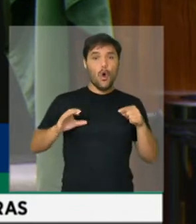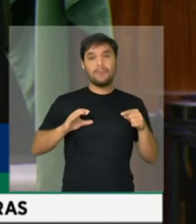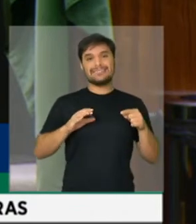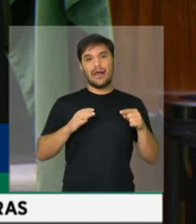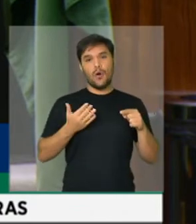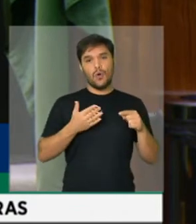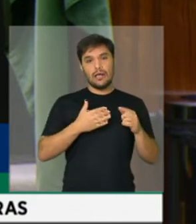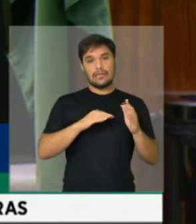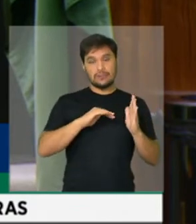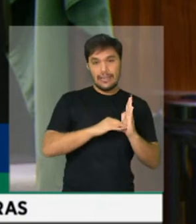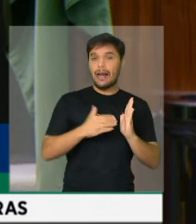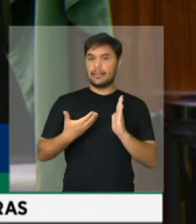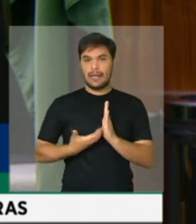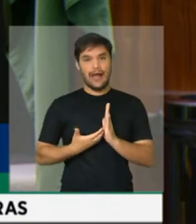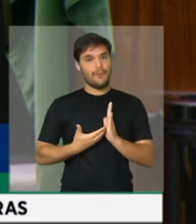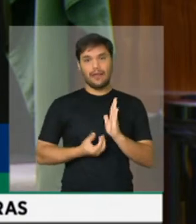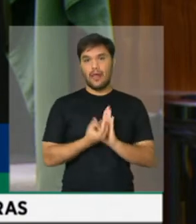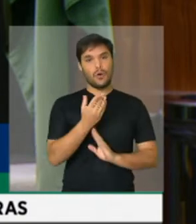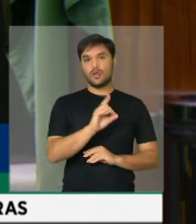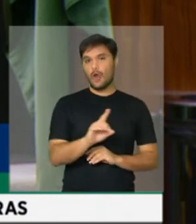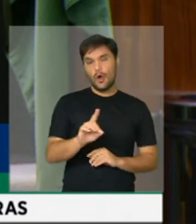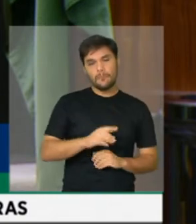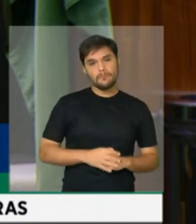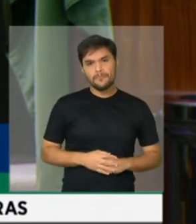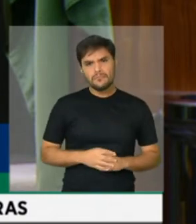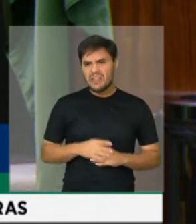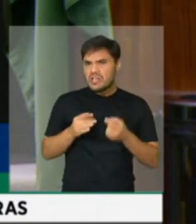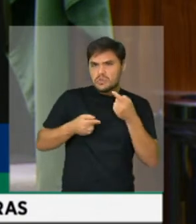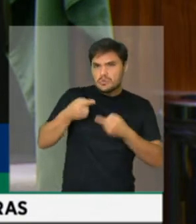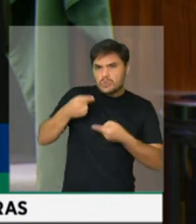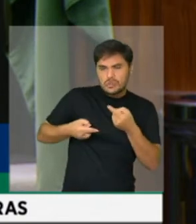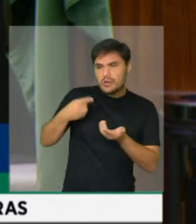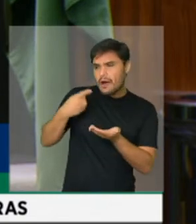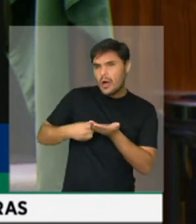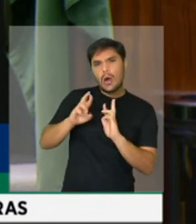SE INSTALARAM AS COMISSÕES MISTAS. NÃO TEVE UM DEBATE DE AUDIÊNCIA PÚBLICA COM A